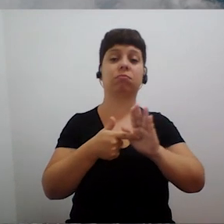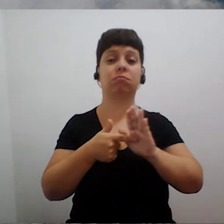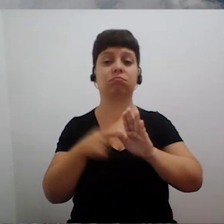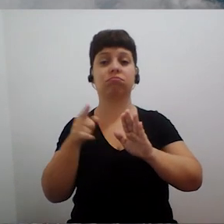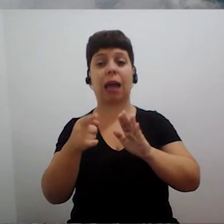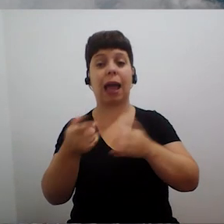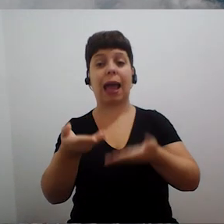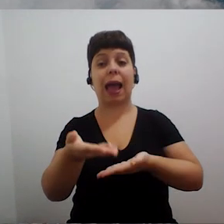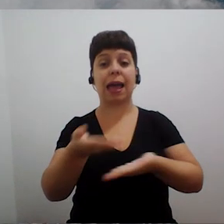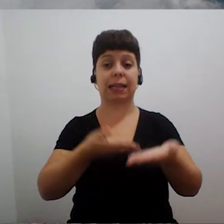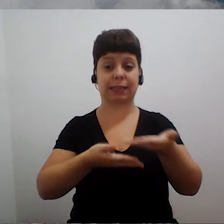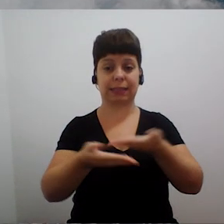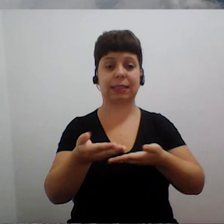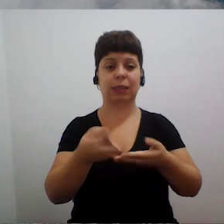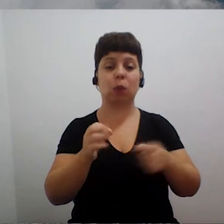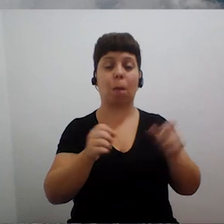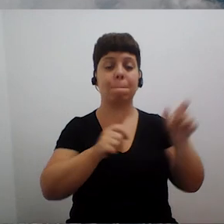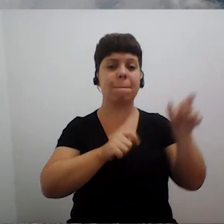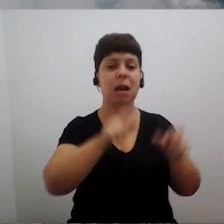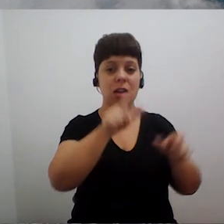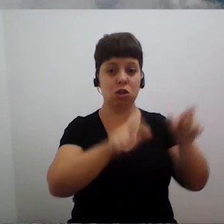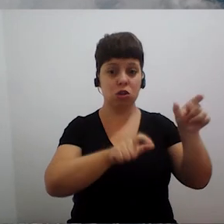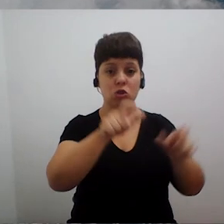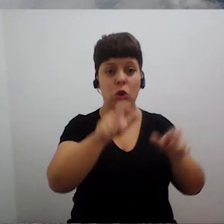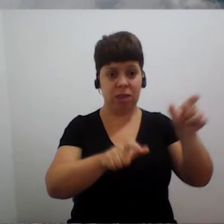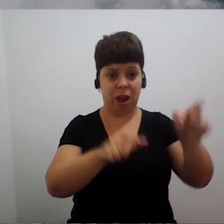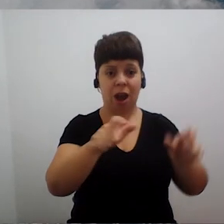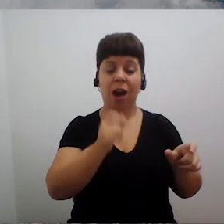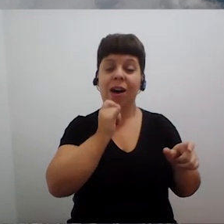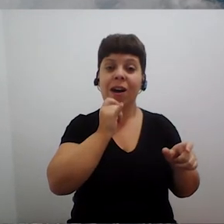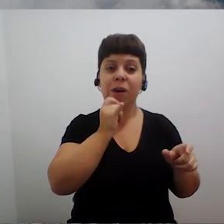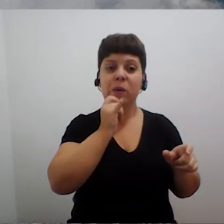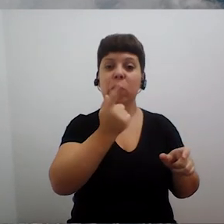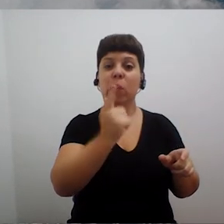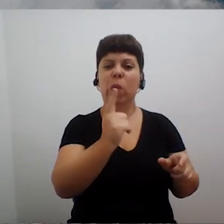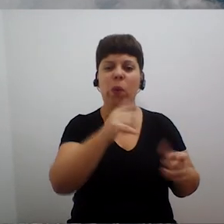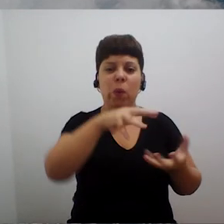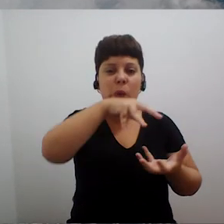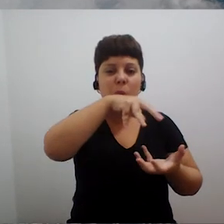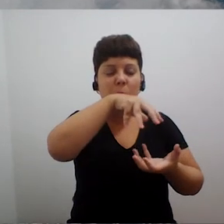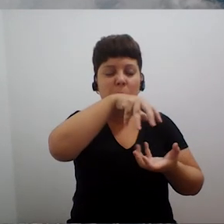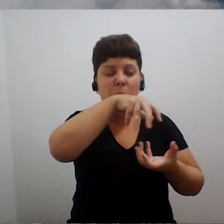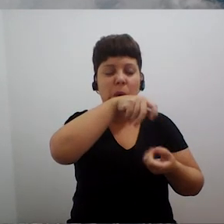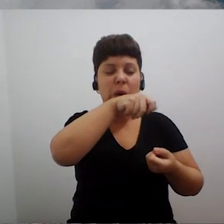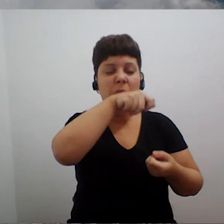dos personagens da própria geografia da região não é? o senhor citou uma série de elementos